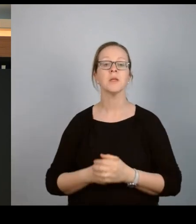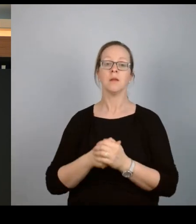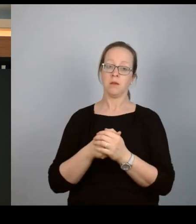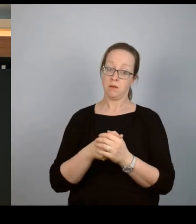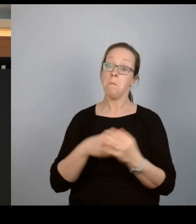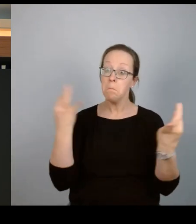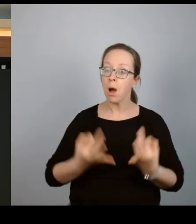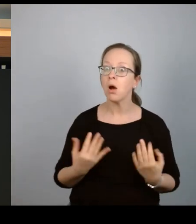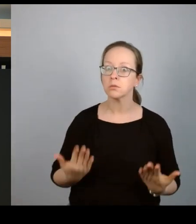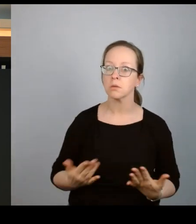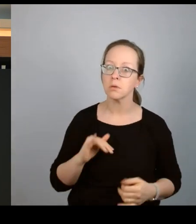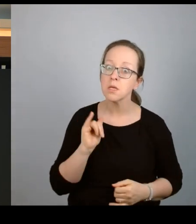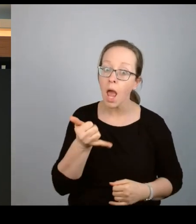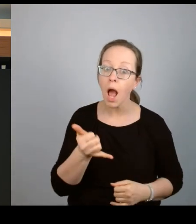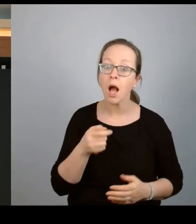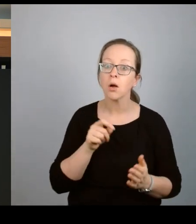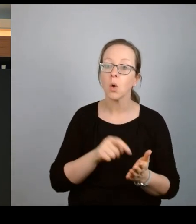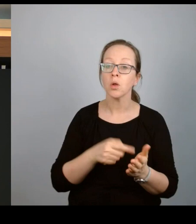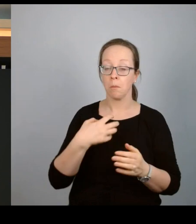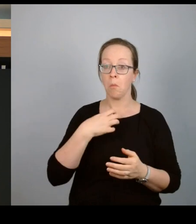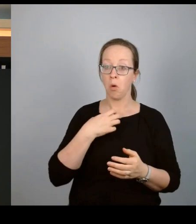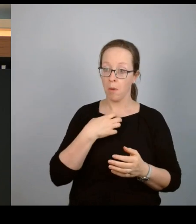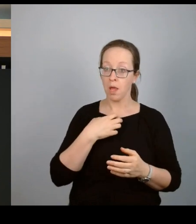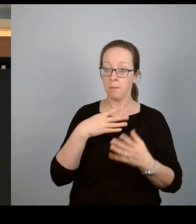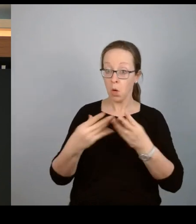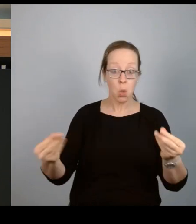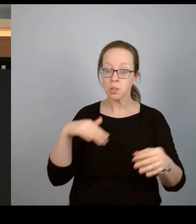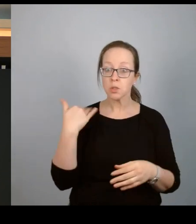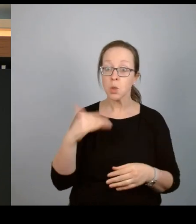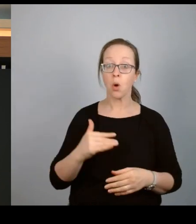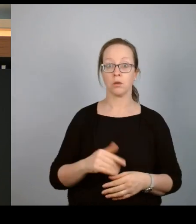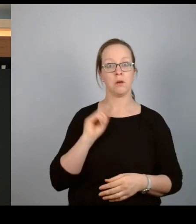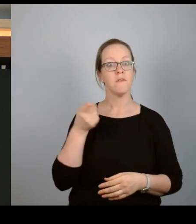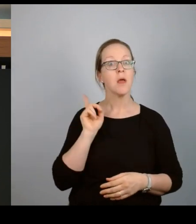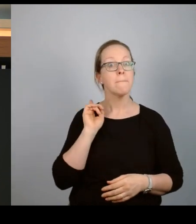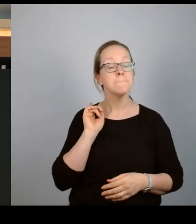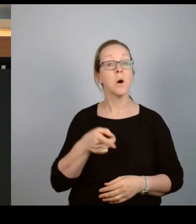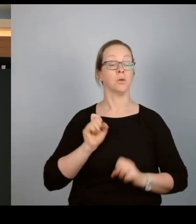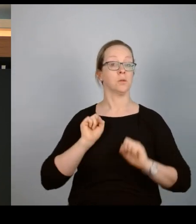im Gesetz zu geben. Sehr geehrte Damen und Herren, erlauben Sie mir zum Schluss